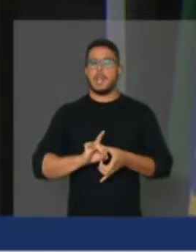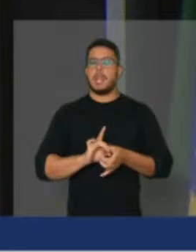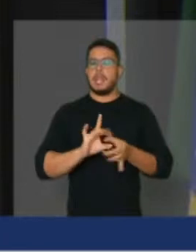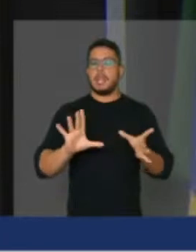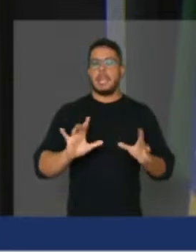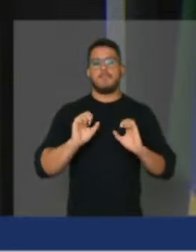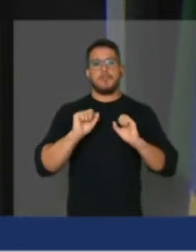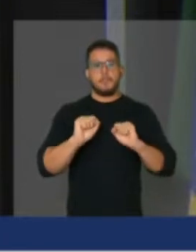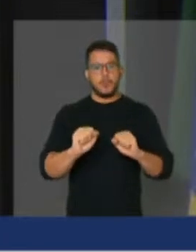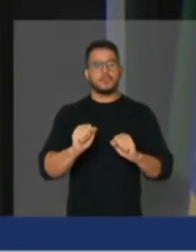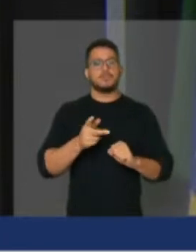GRANDE... AJUDANDO OS MUNICÍPIOS, AJUDANDO OS BONS